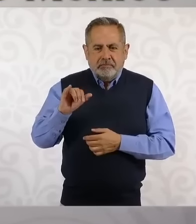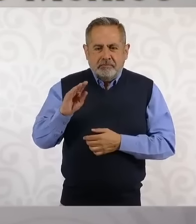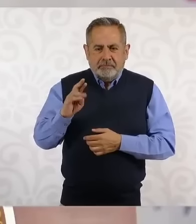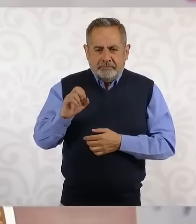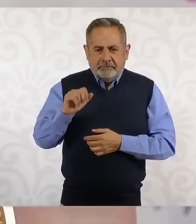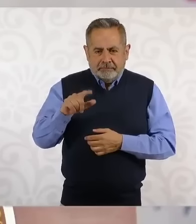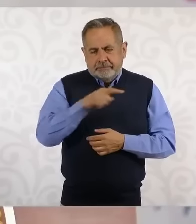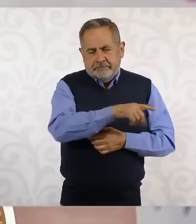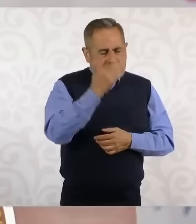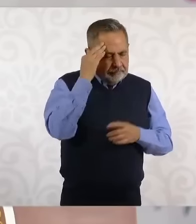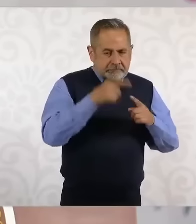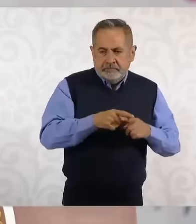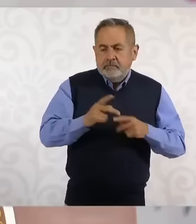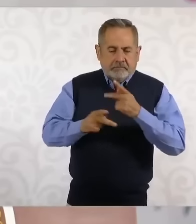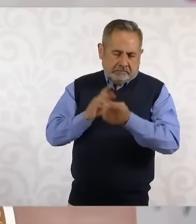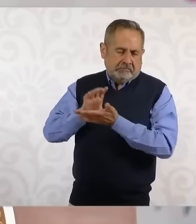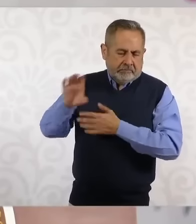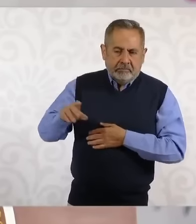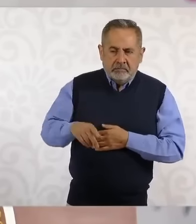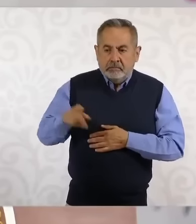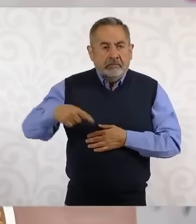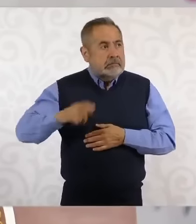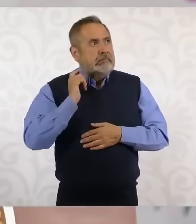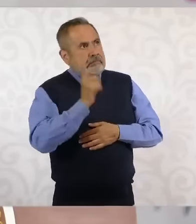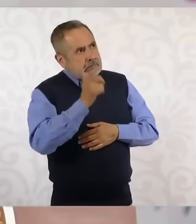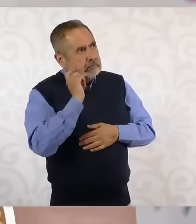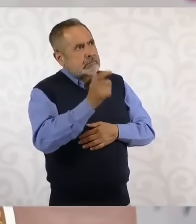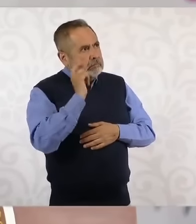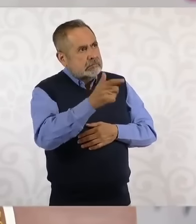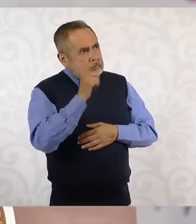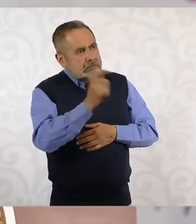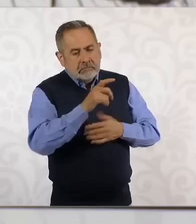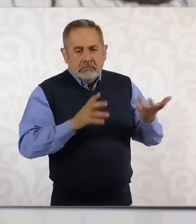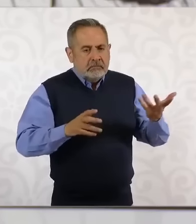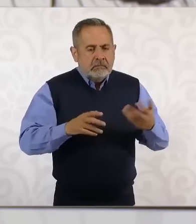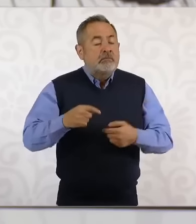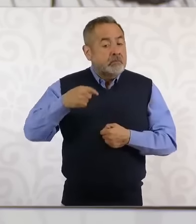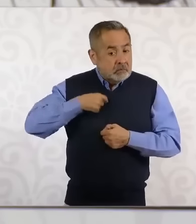impagables y hasta que yo no fui a territorio no me di cuenta que les estaban cobrando,